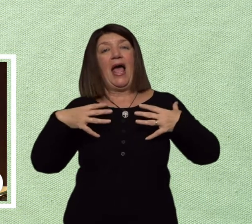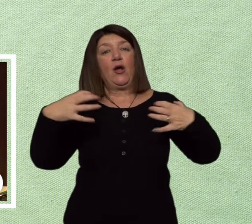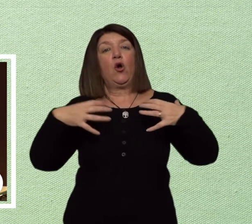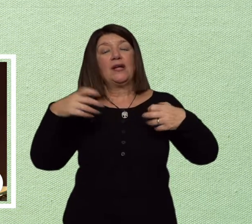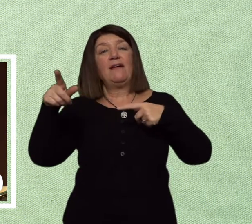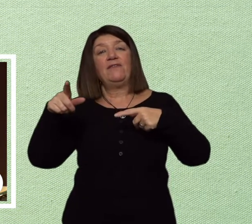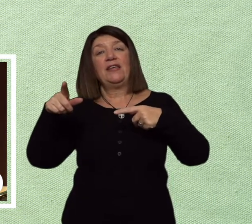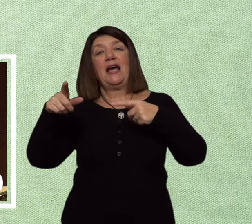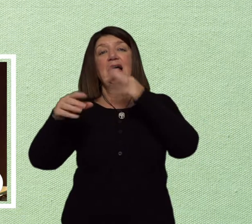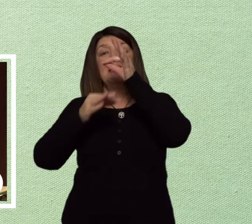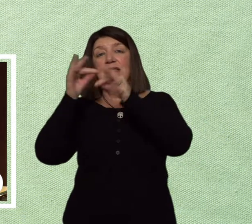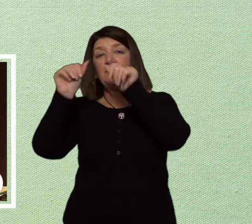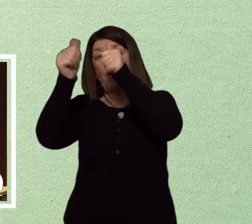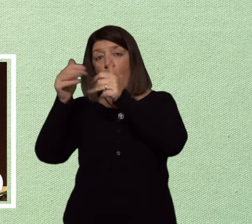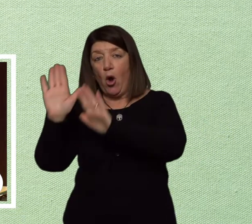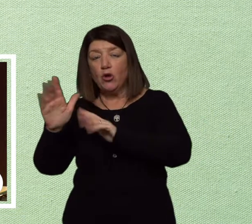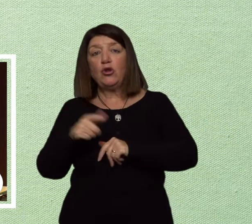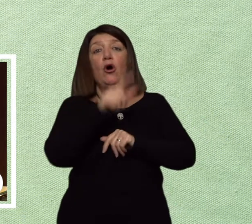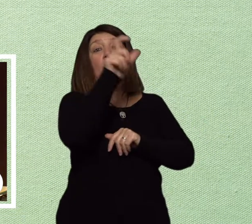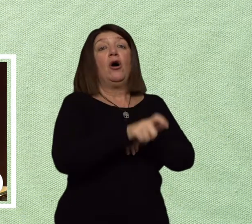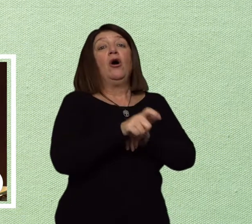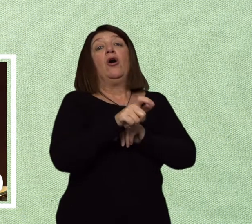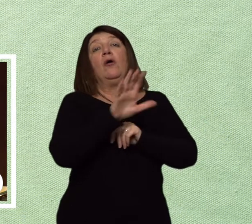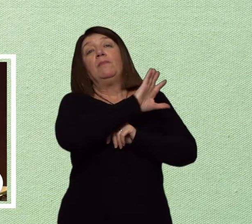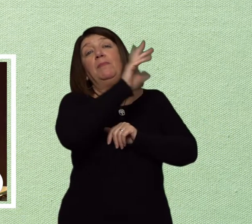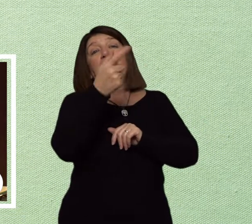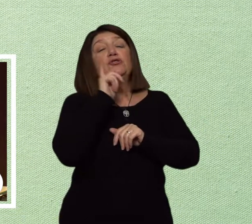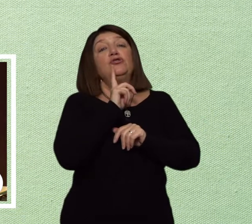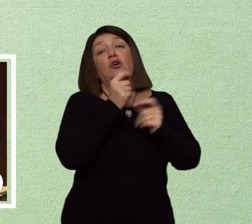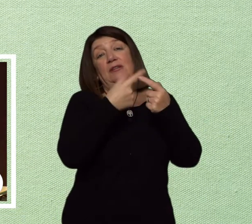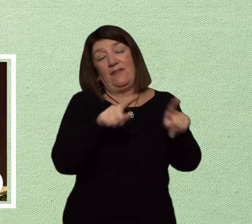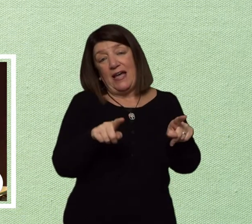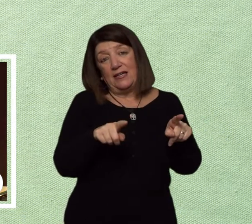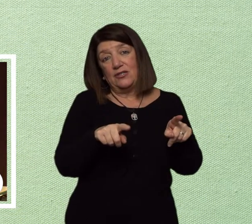un po' più di fantasia, diciamo così. Comunque ci vuole un approccio un po' diverso; è mai